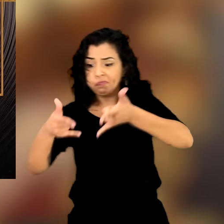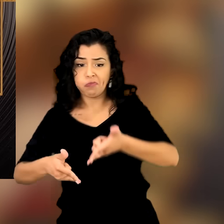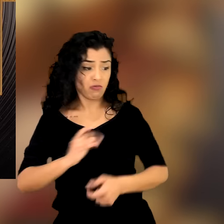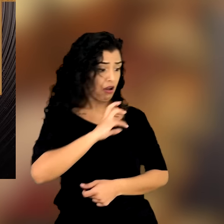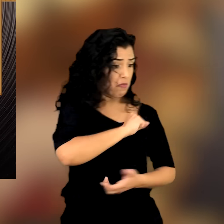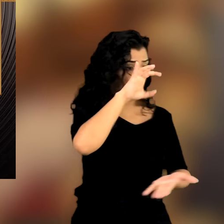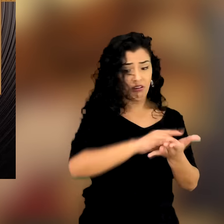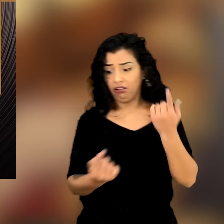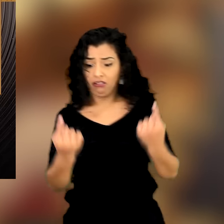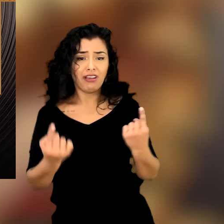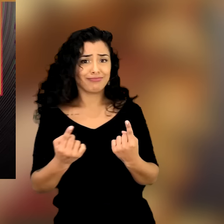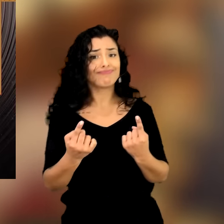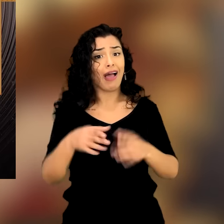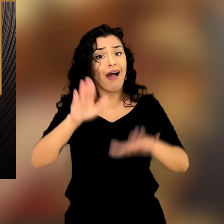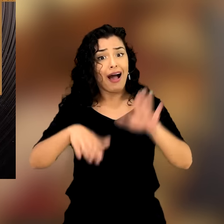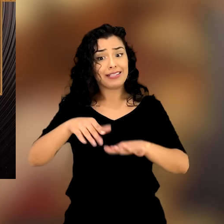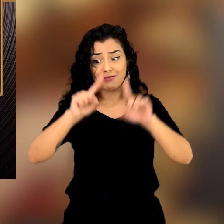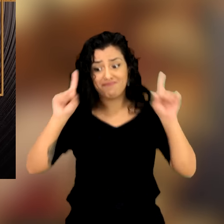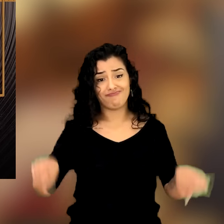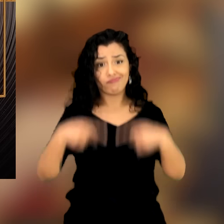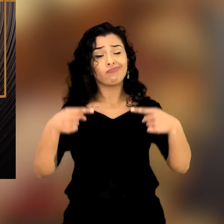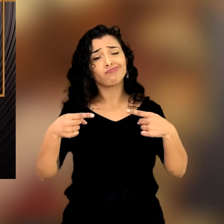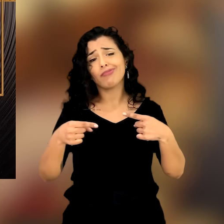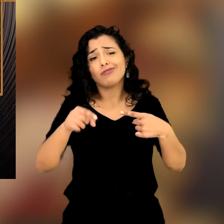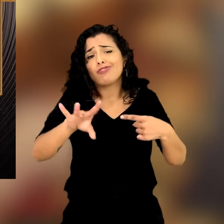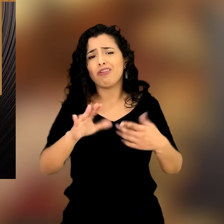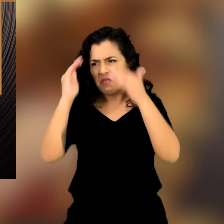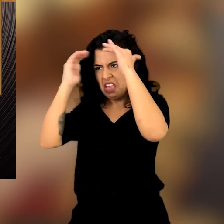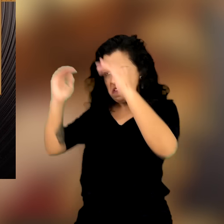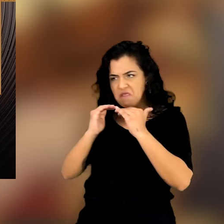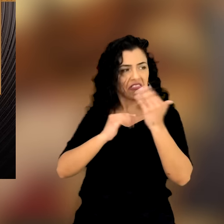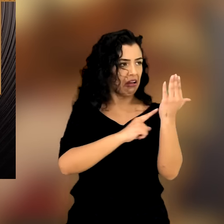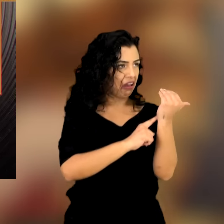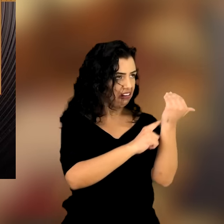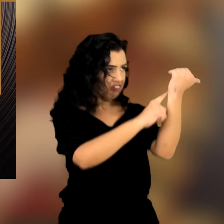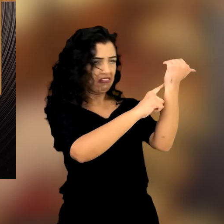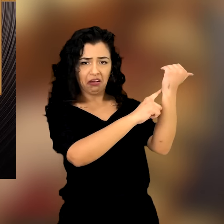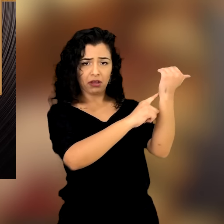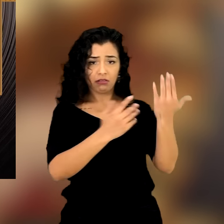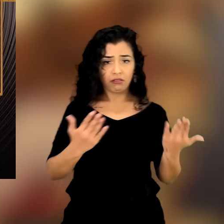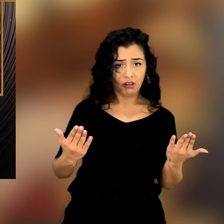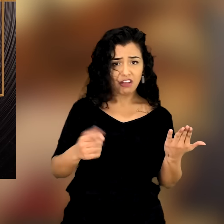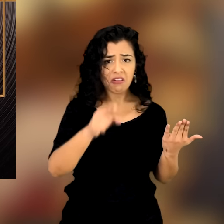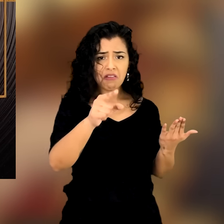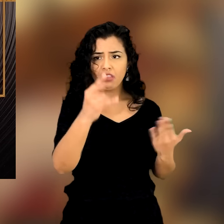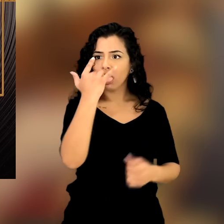dama Problema pode ser um desafio ou um drama Respeito ou fama? Justiça ou trama A chama que te faz feliz ou o que a sua ira